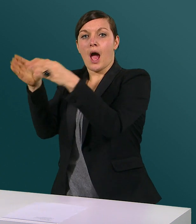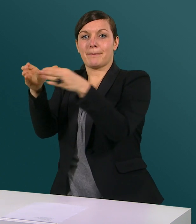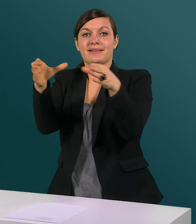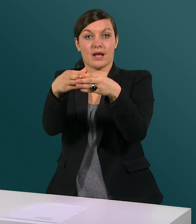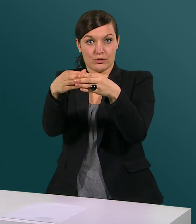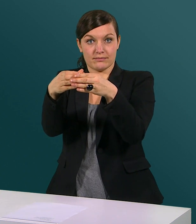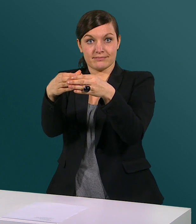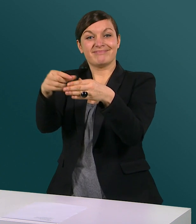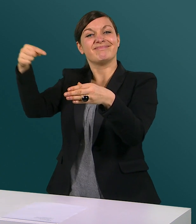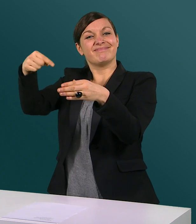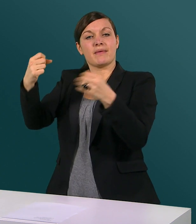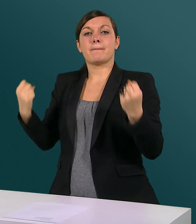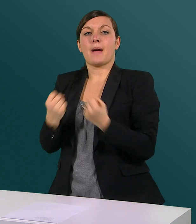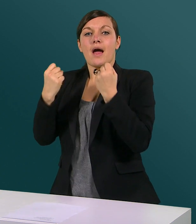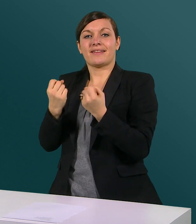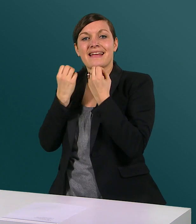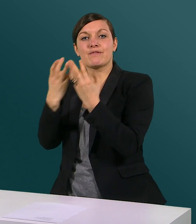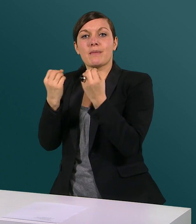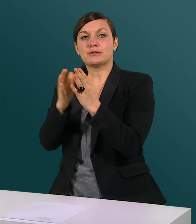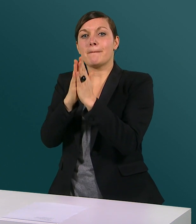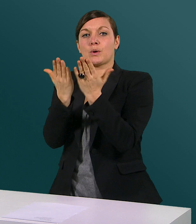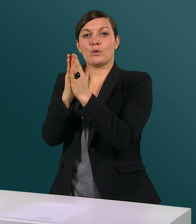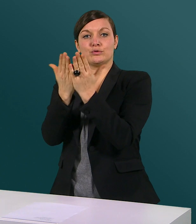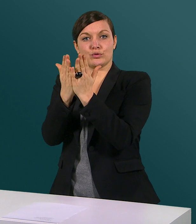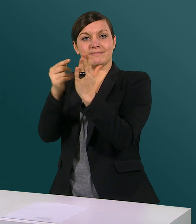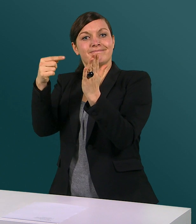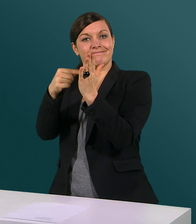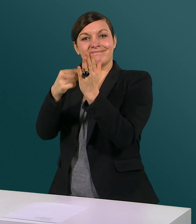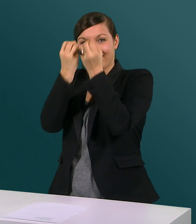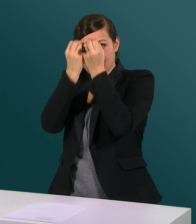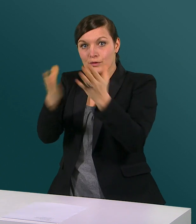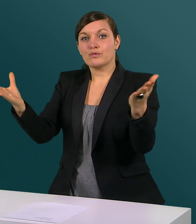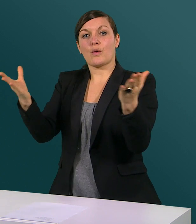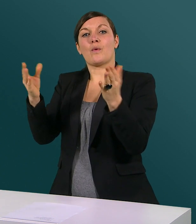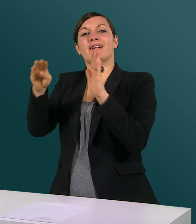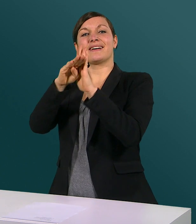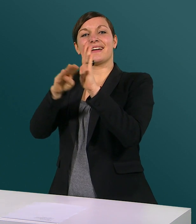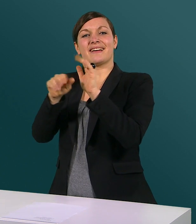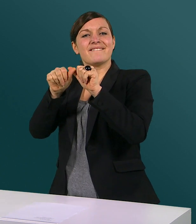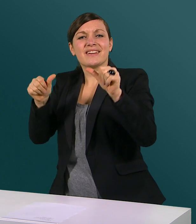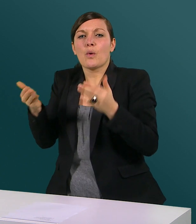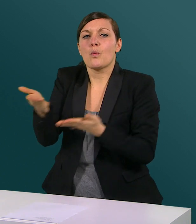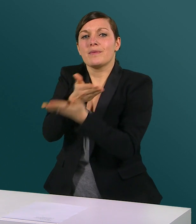und dem Bildungsamt eine Informationsbroschüre herausgegeben. Darin finden sich Regeln für den Umgang